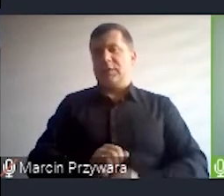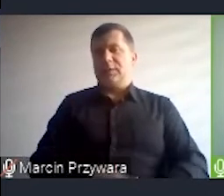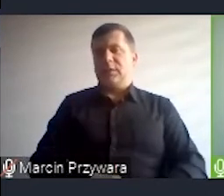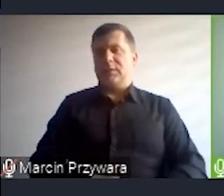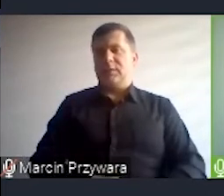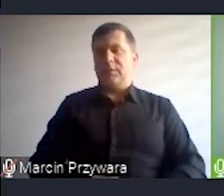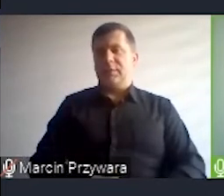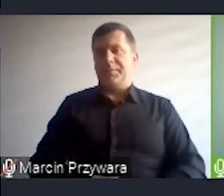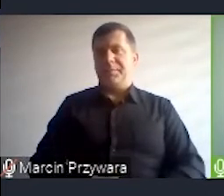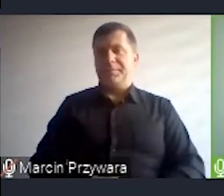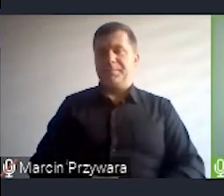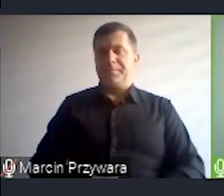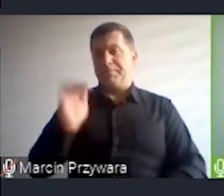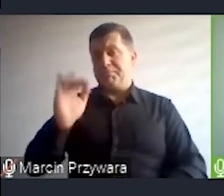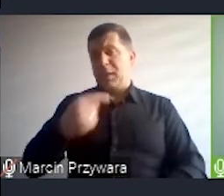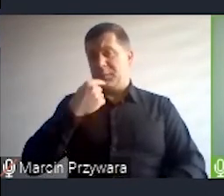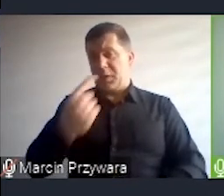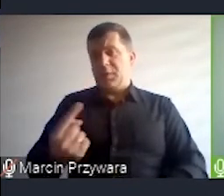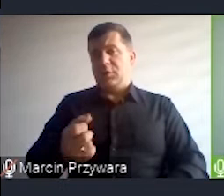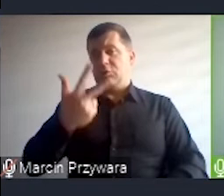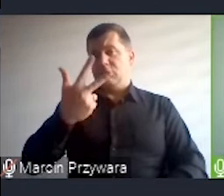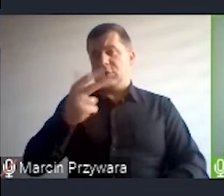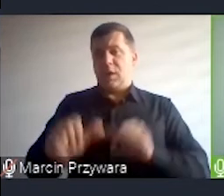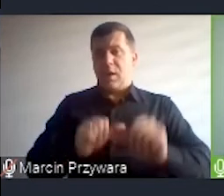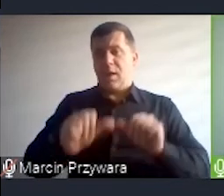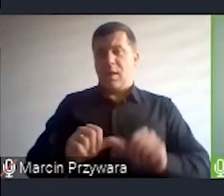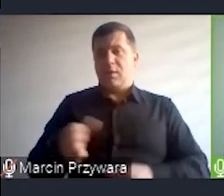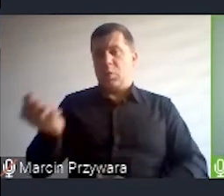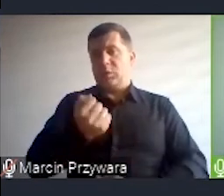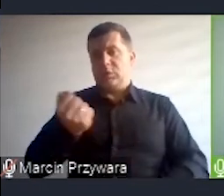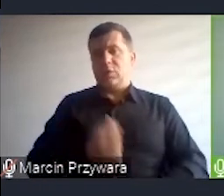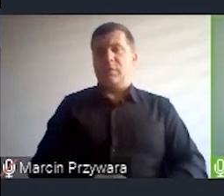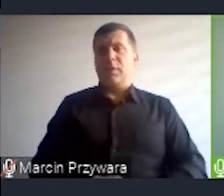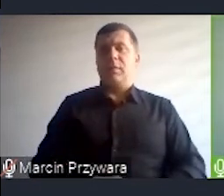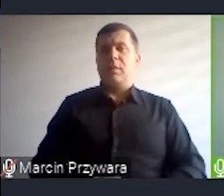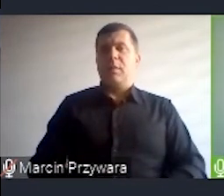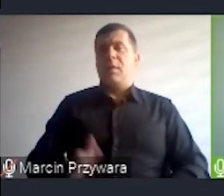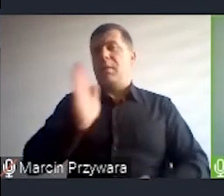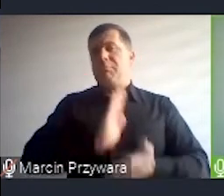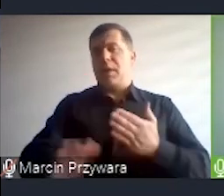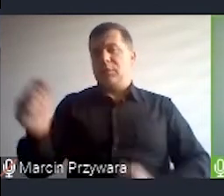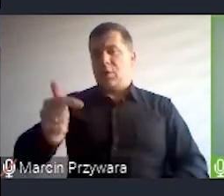Czyli powiedzmy trzyletnie użytkowanie bez konieczności wykupu.